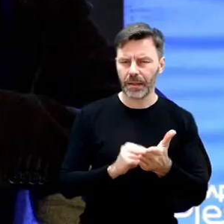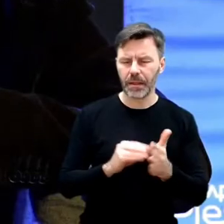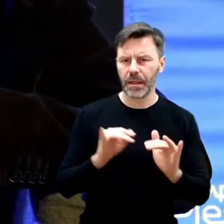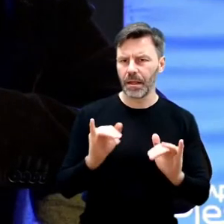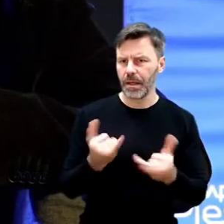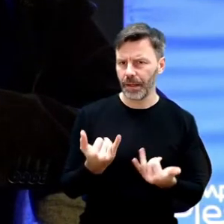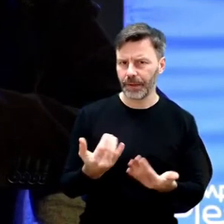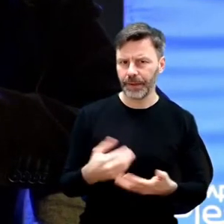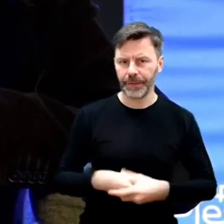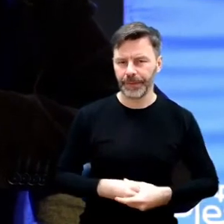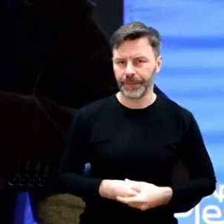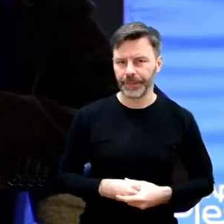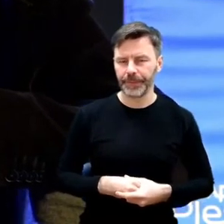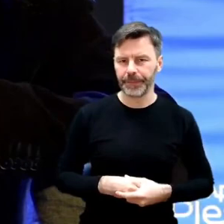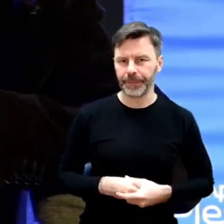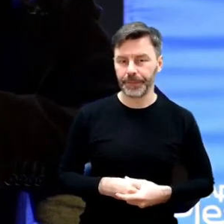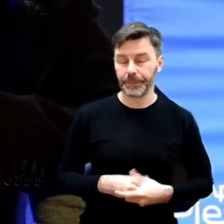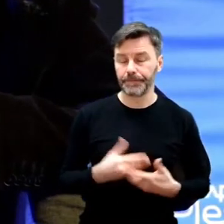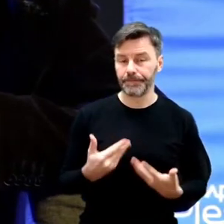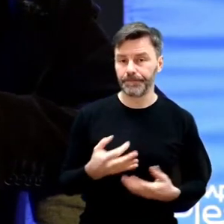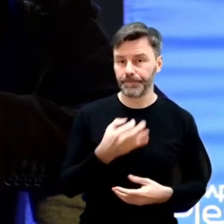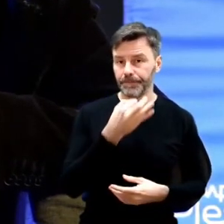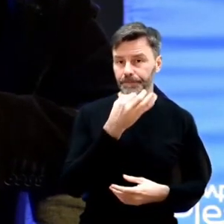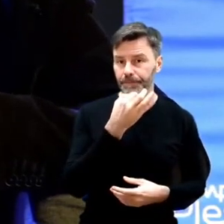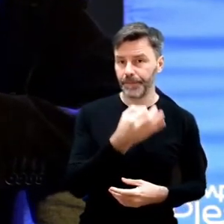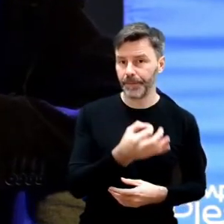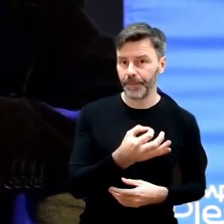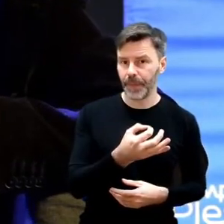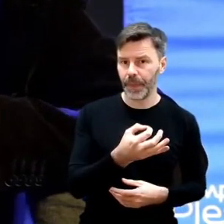No więc pytanie, bo tutaj były wspomniane też miasta małe